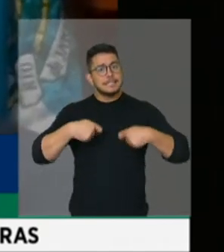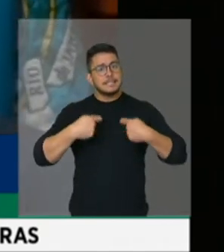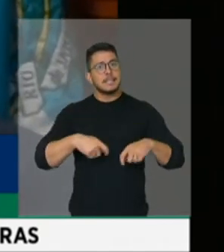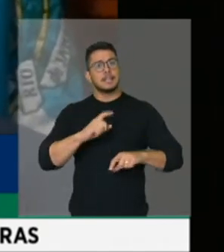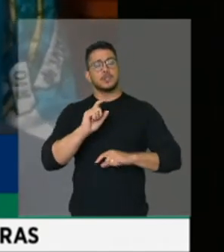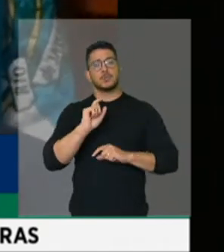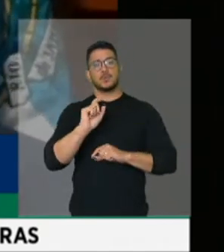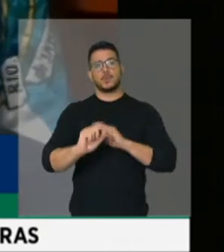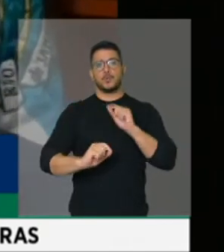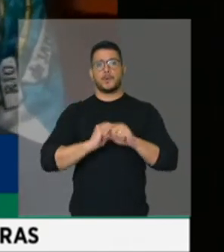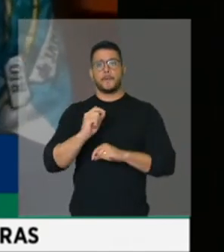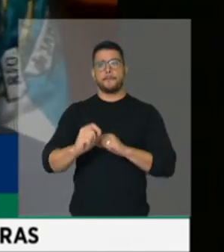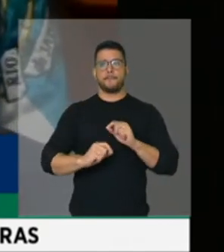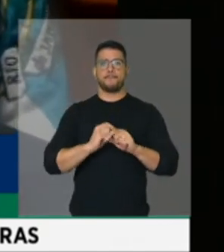PRECISA AVANÇAR. ISSO... ISSO É UMA VONTADE NOSSA... É UM